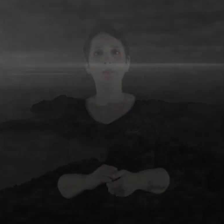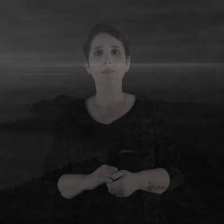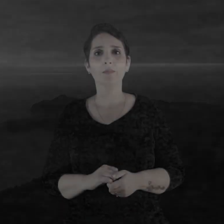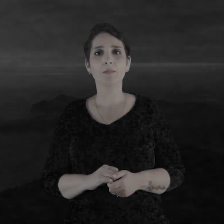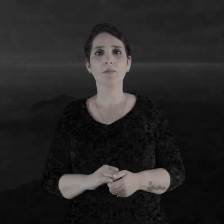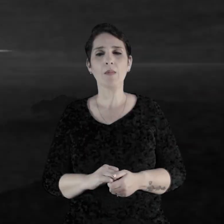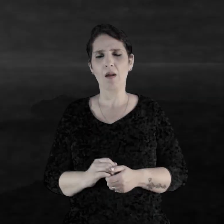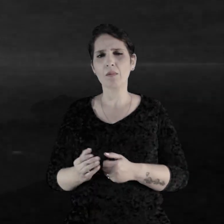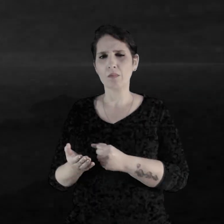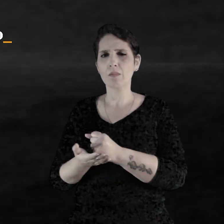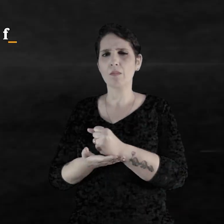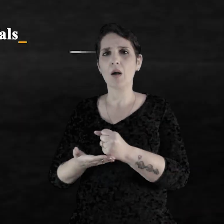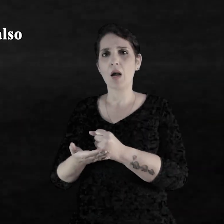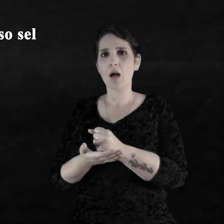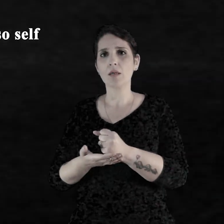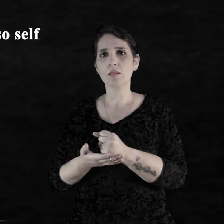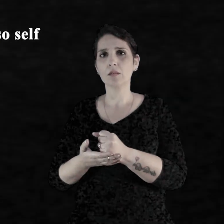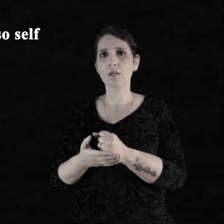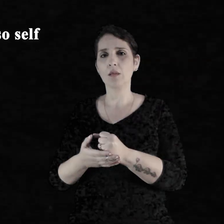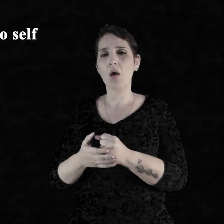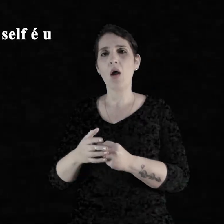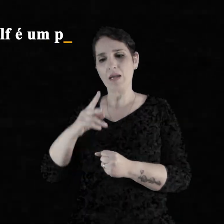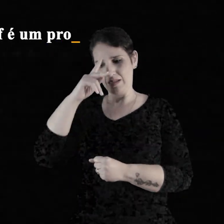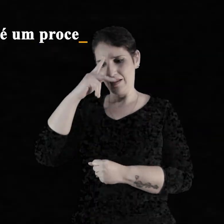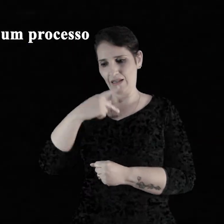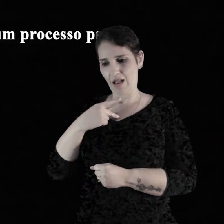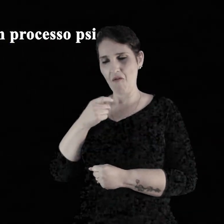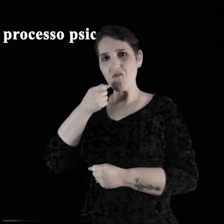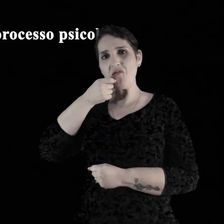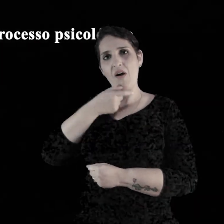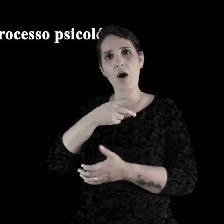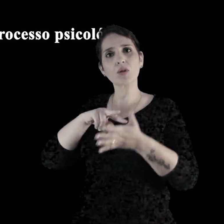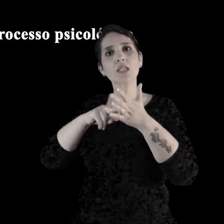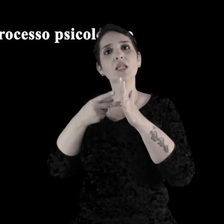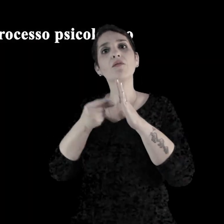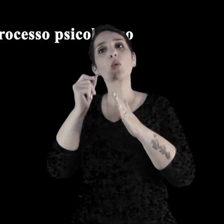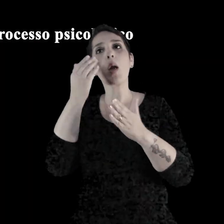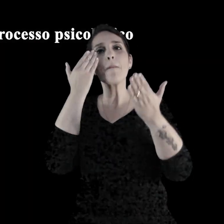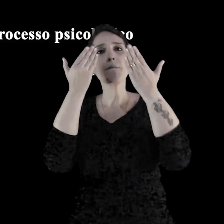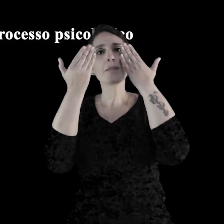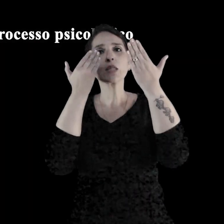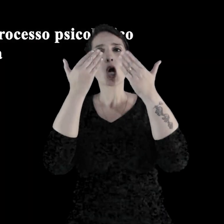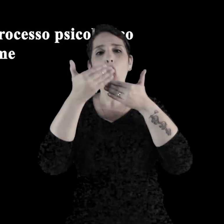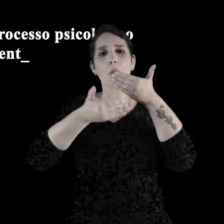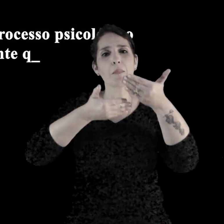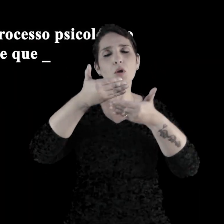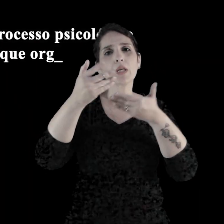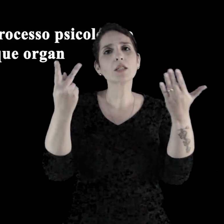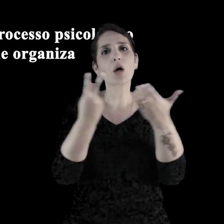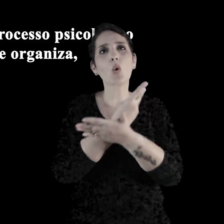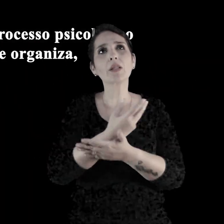Em essência, o falso self é um processo psicológico que ocorre na mente, que organiza,